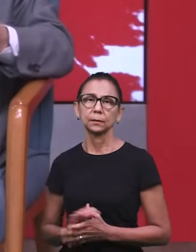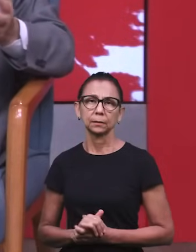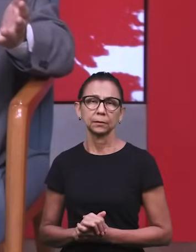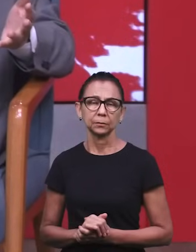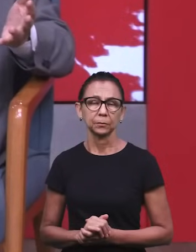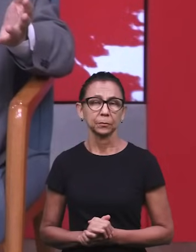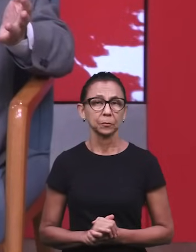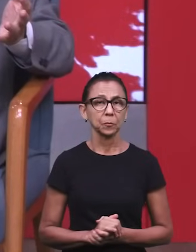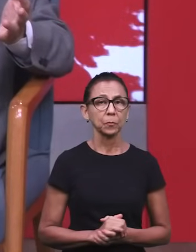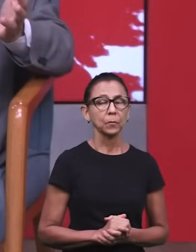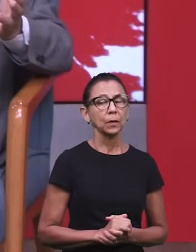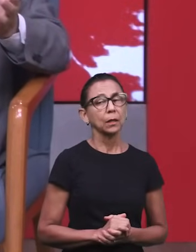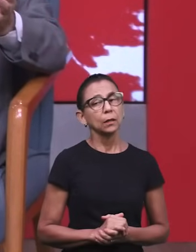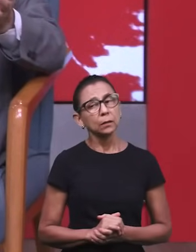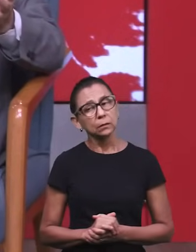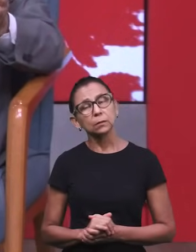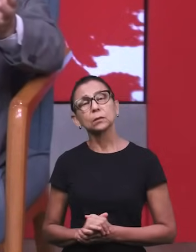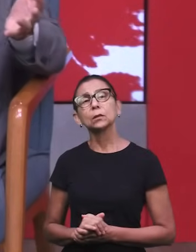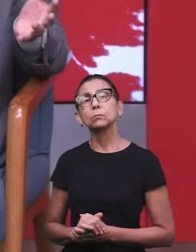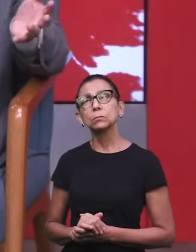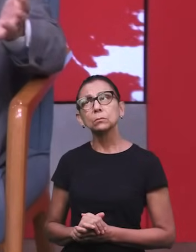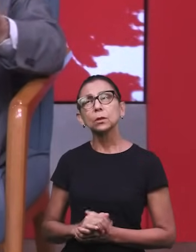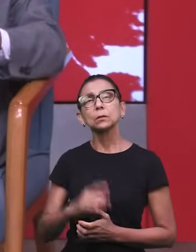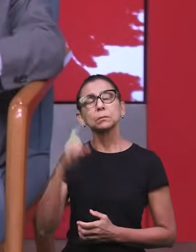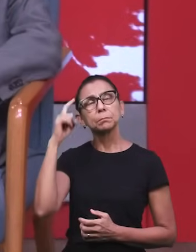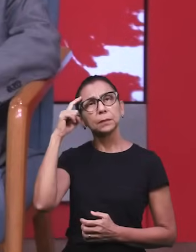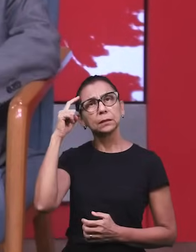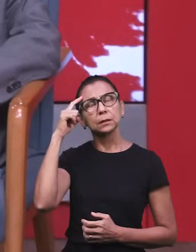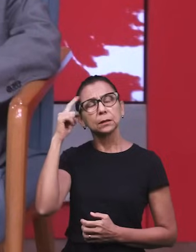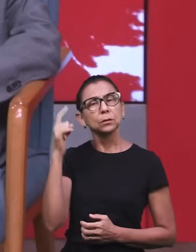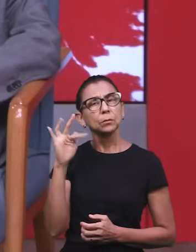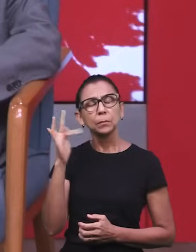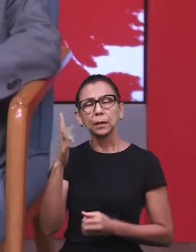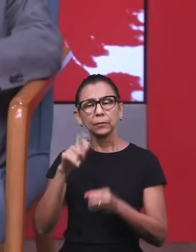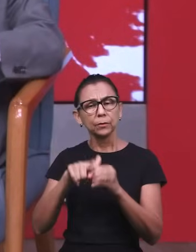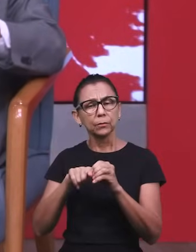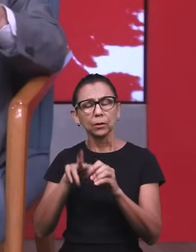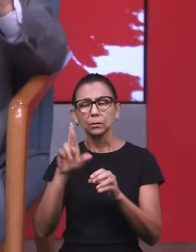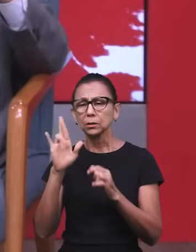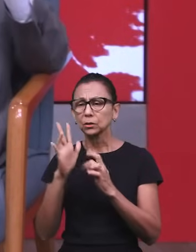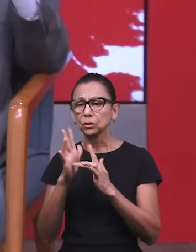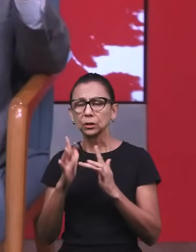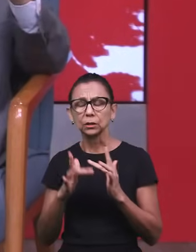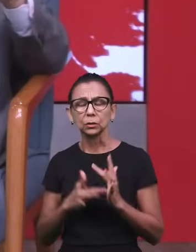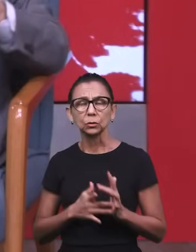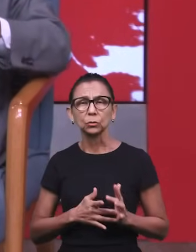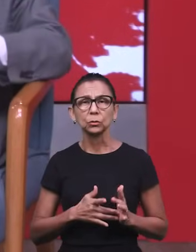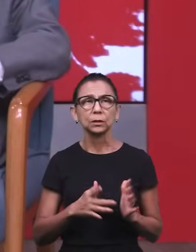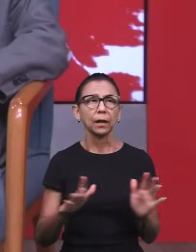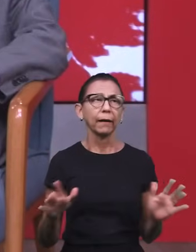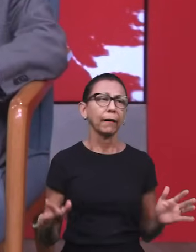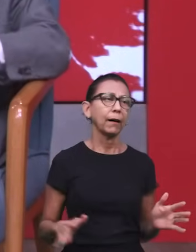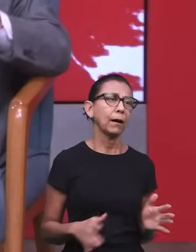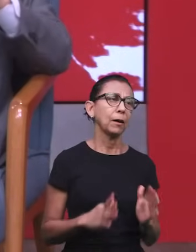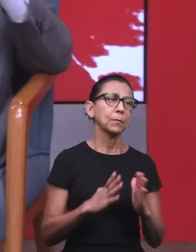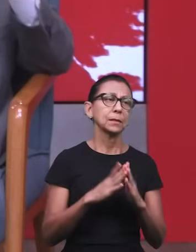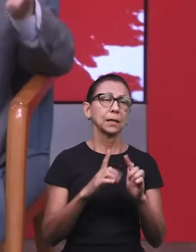pensando na volta de Jesus para muito breve então não estamos pensando aqui um crescimento